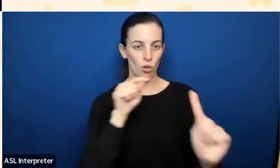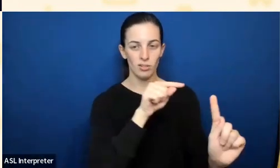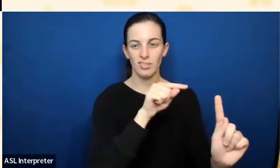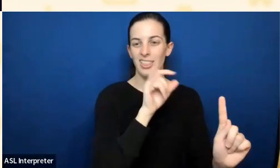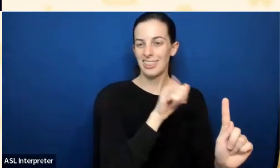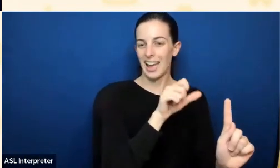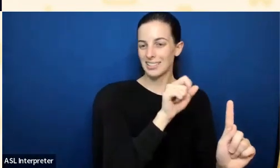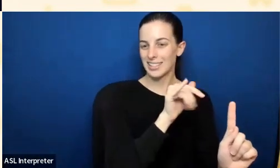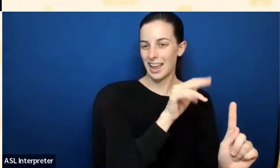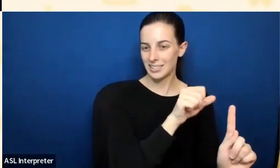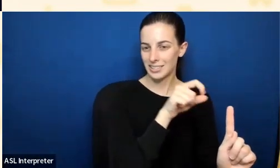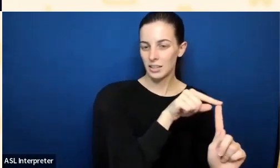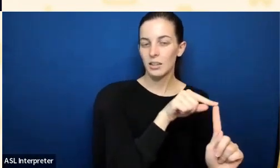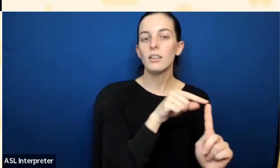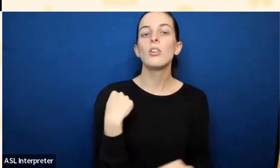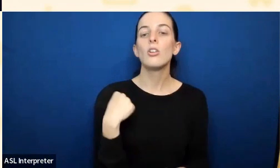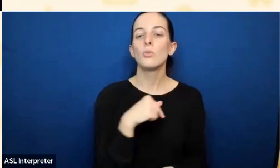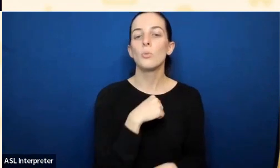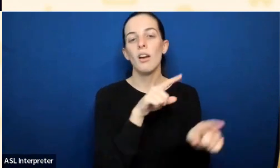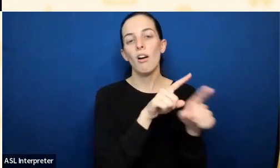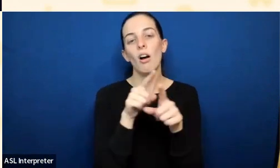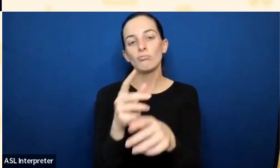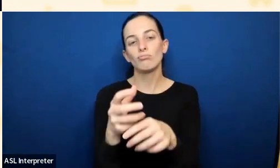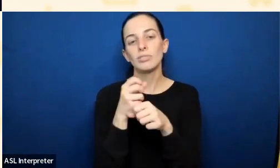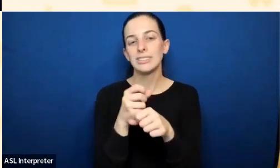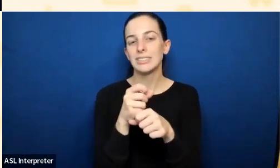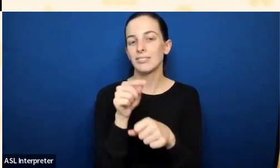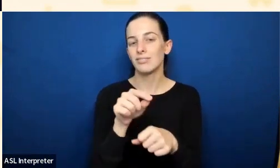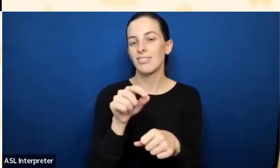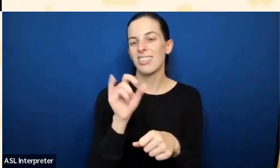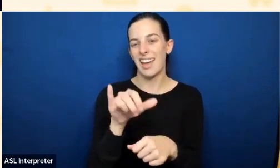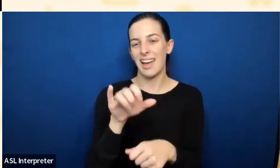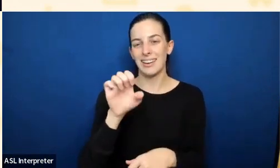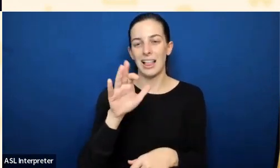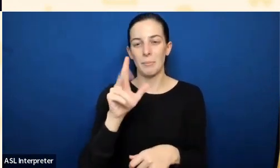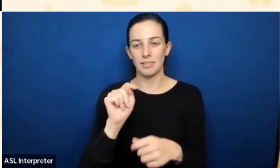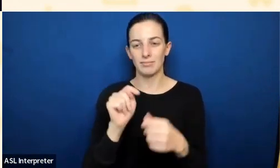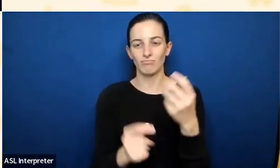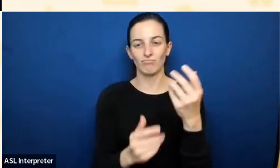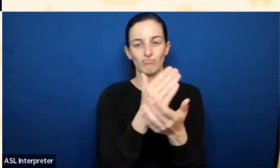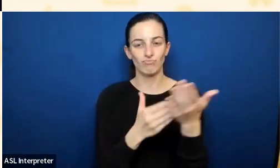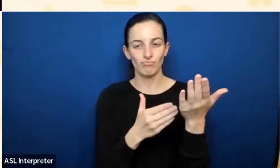Y luego también vamos a obtener el elemento en sí para que podamos interactuar con él.